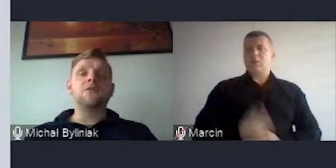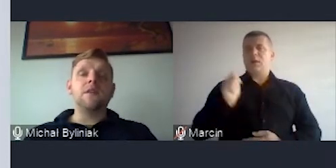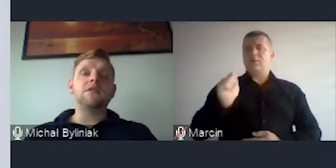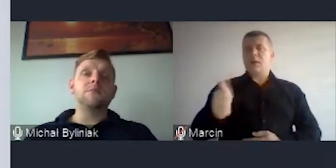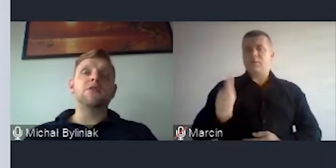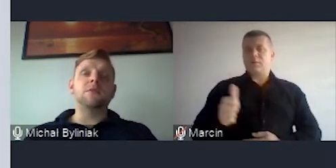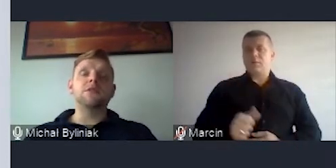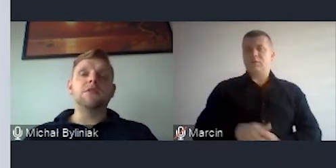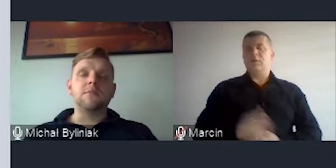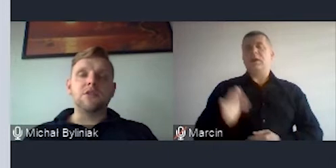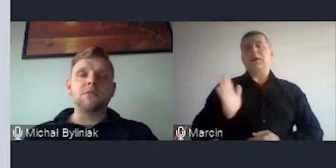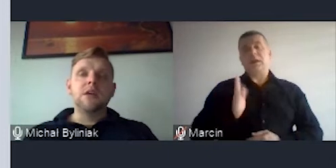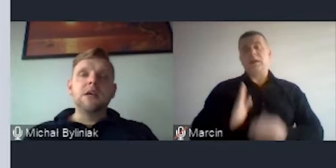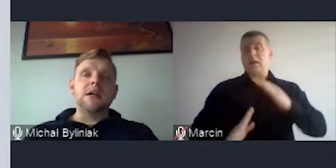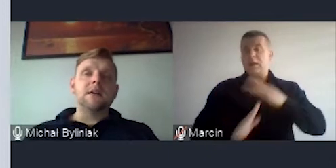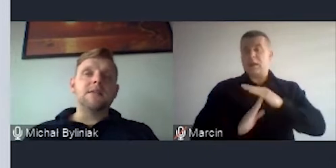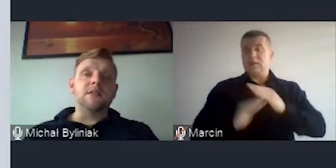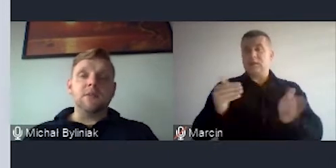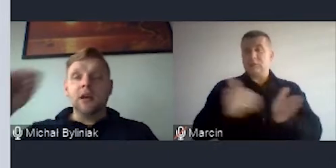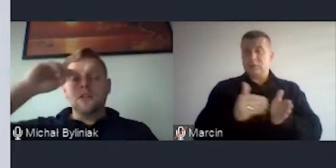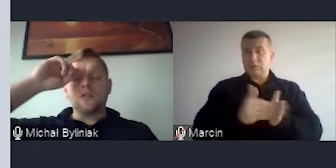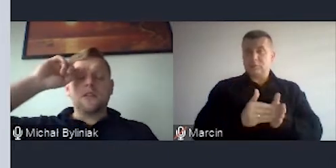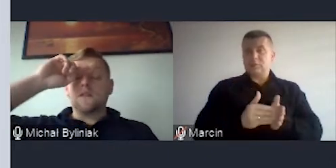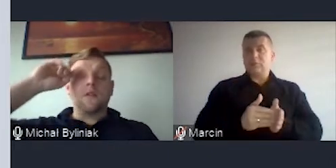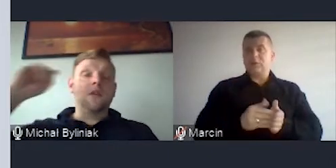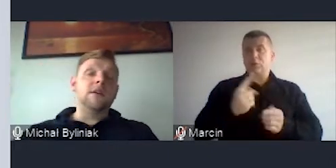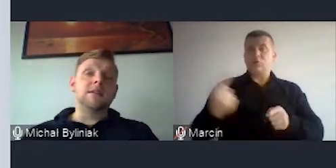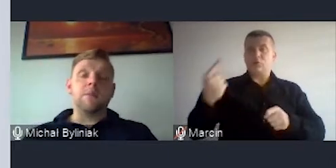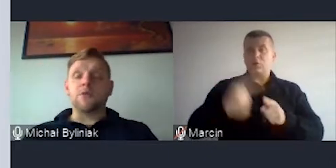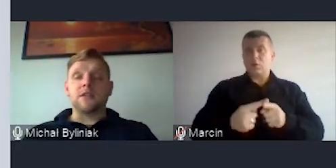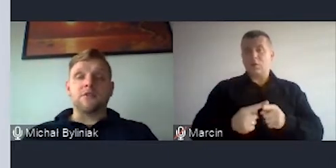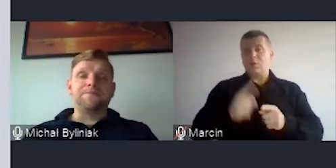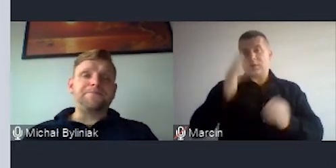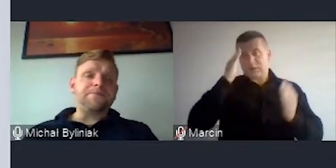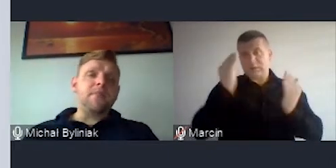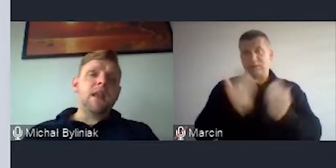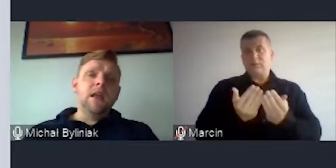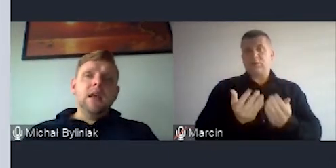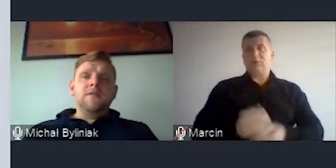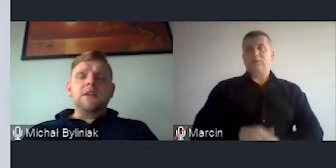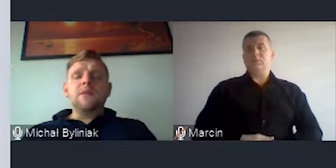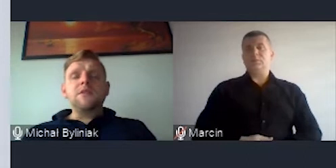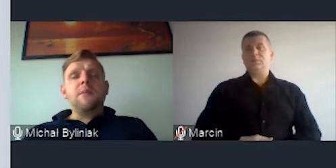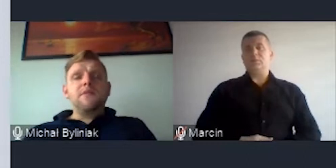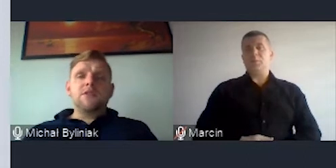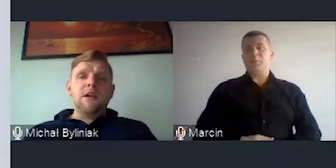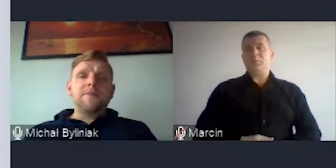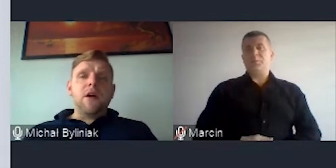i w razie potrzeby się z nimi dodatkowo zapoznać. W takim razi mamy wytyczne.